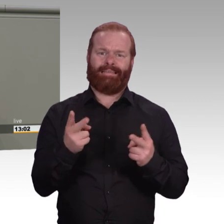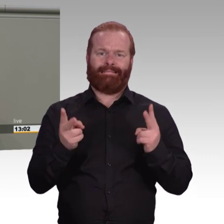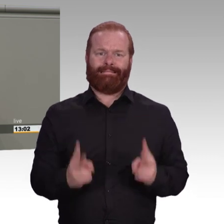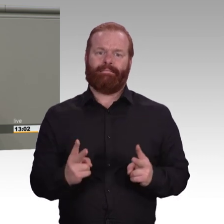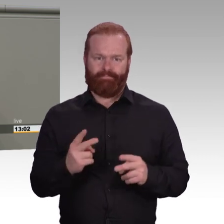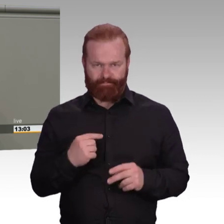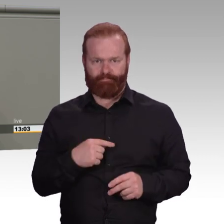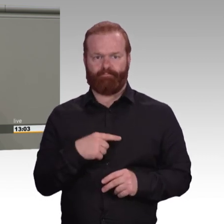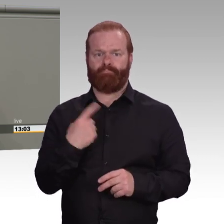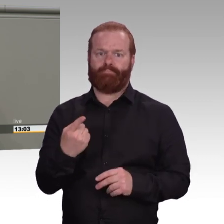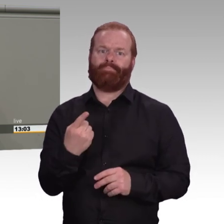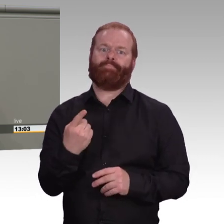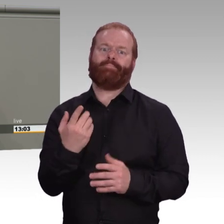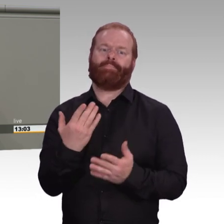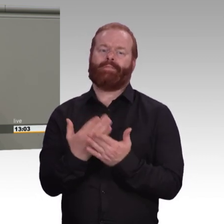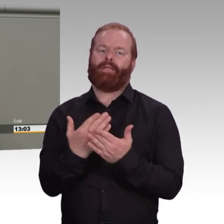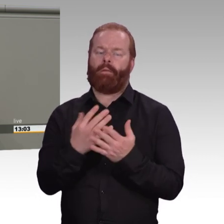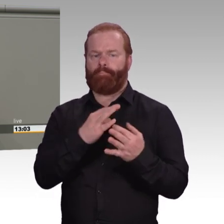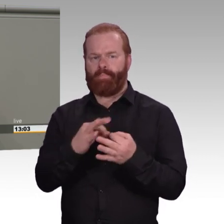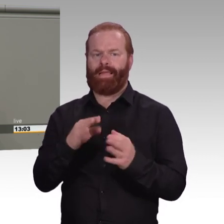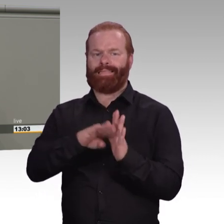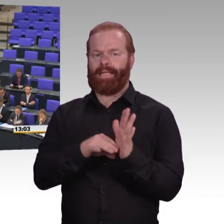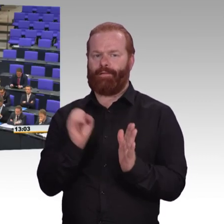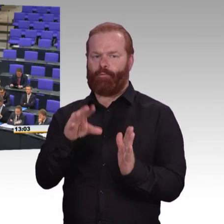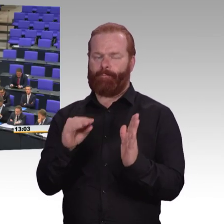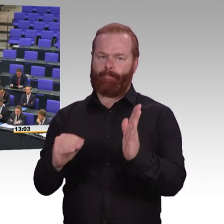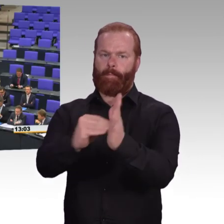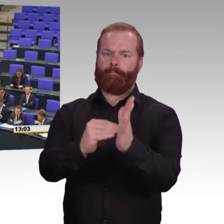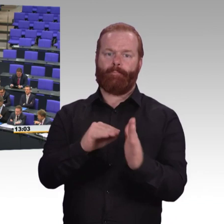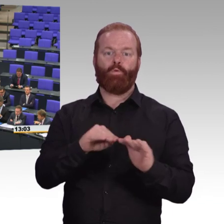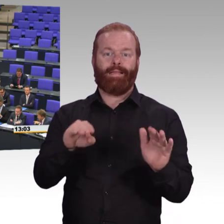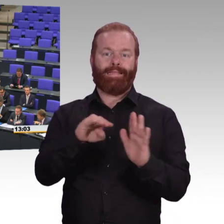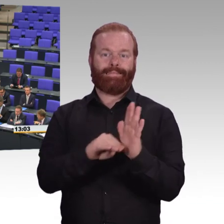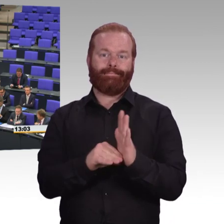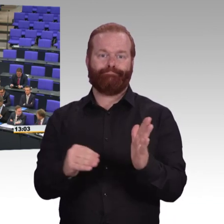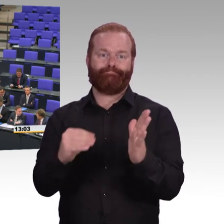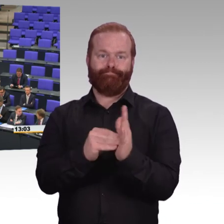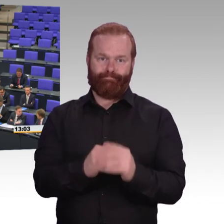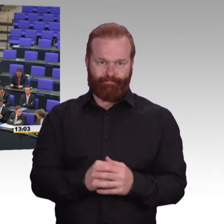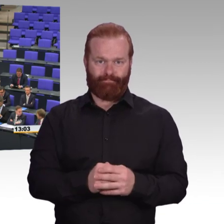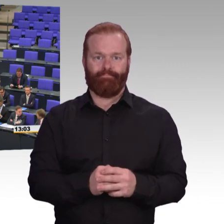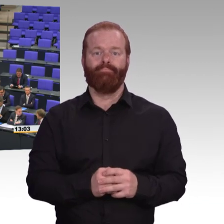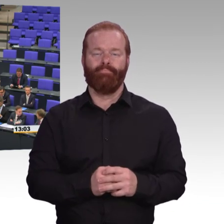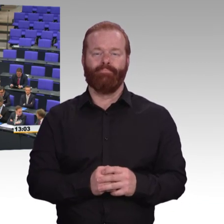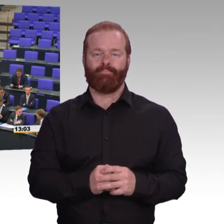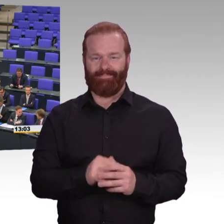wäre ein Meilenstein für ein kindergerechtes Deutschland – (Beifall) und zum 30. Geburtstag der UN-Kinderrechtskonvention